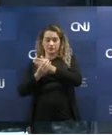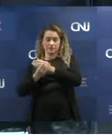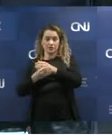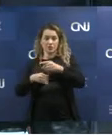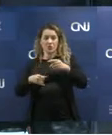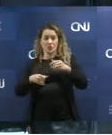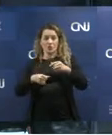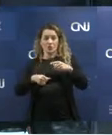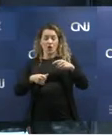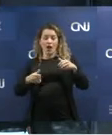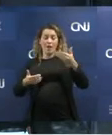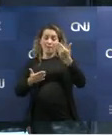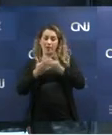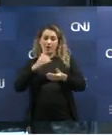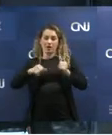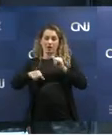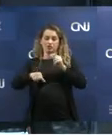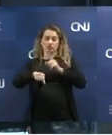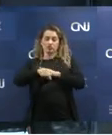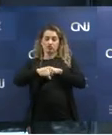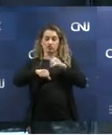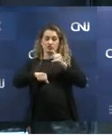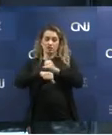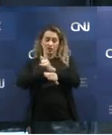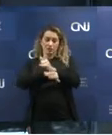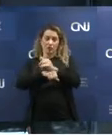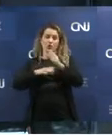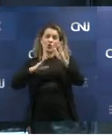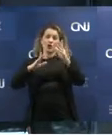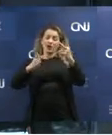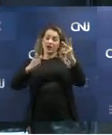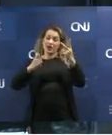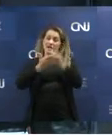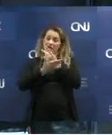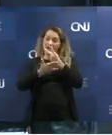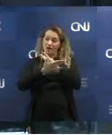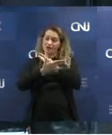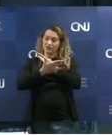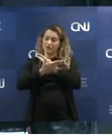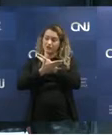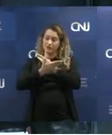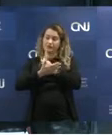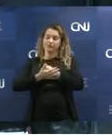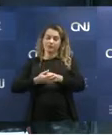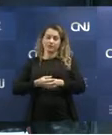Não se tratasse de prescrição. E, como bem disse o conselheiro Márcio,